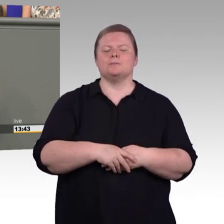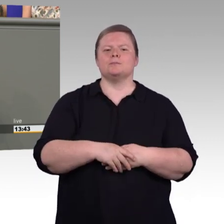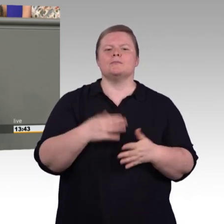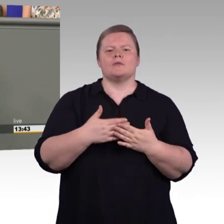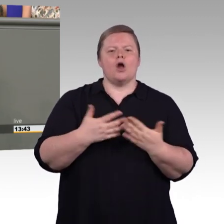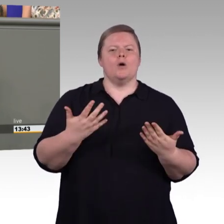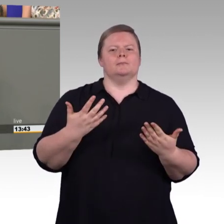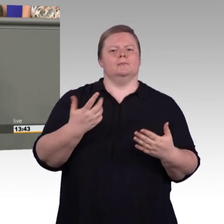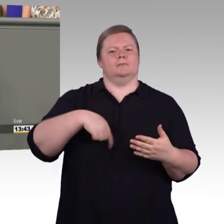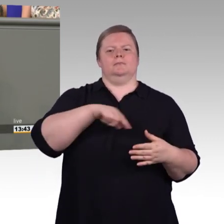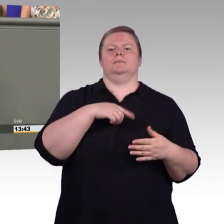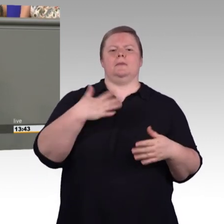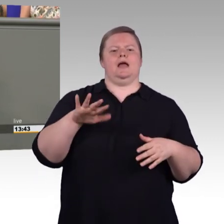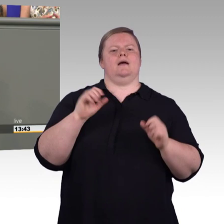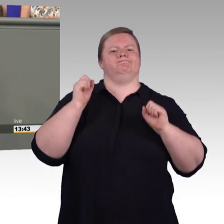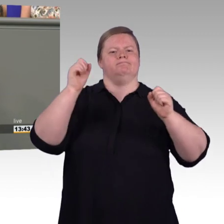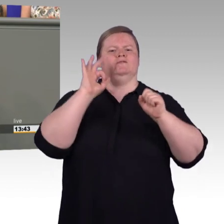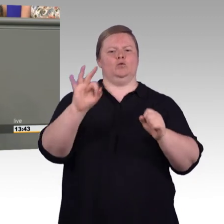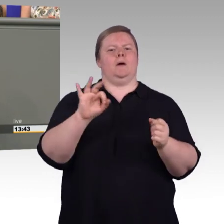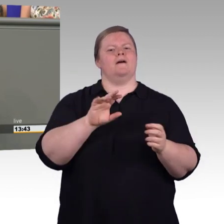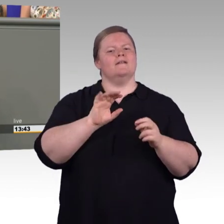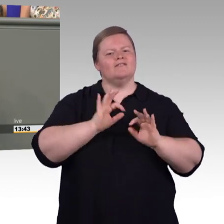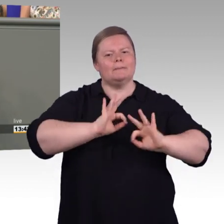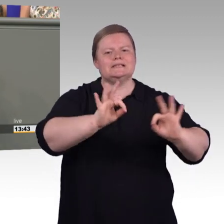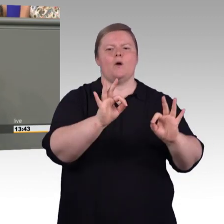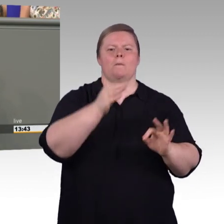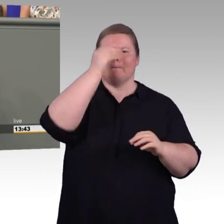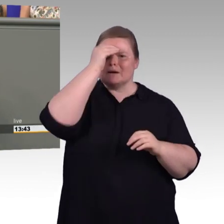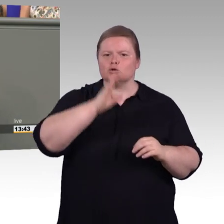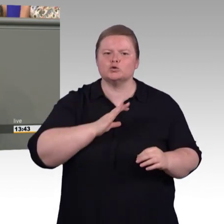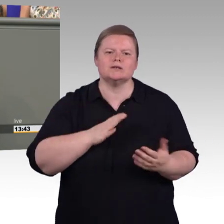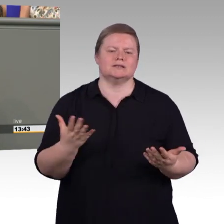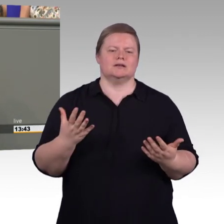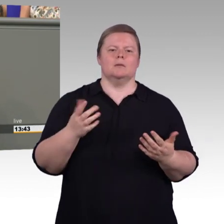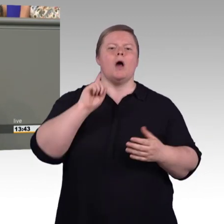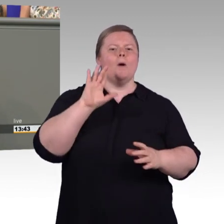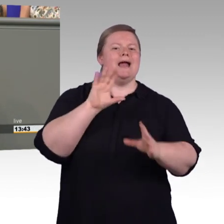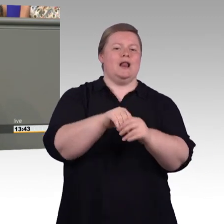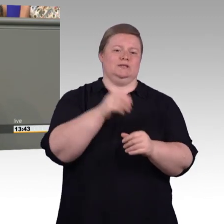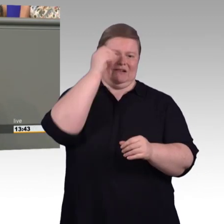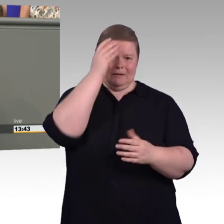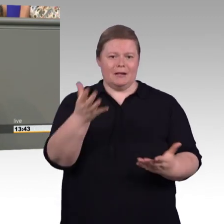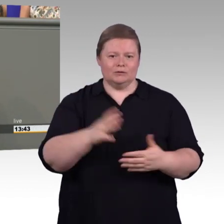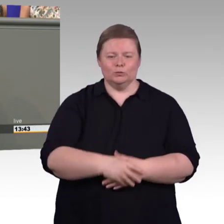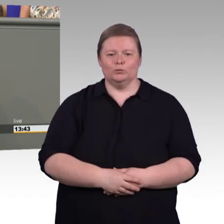Wir sind gerade dabei die Kinder- und Jugendhilfe auf noch bessere und praxistauglichere Füße zu stellen.